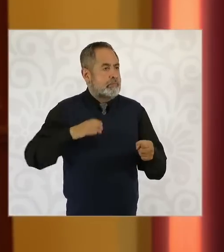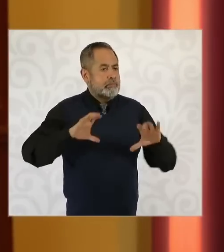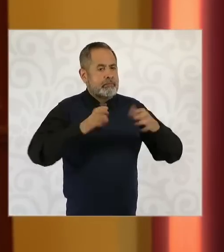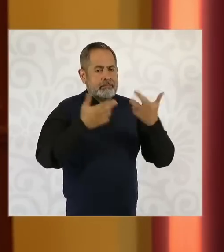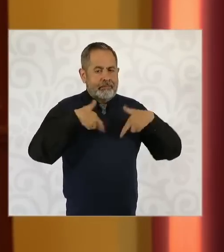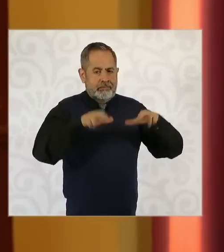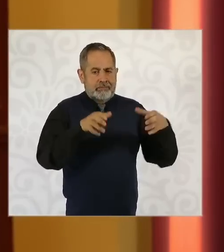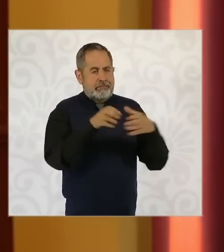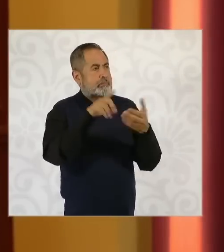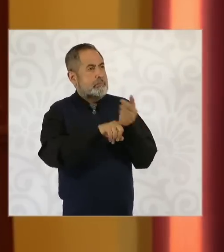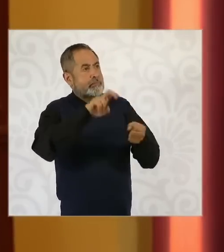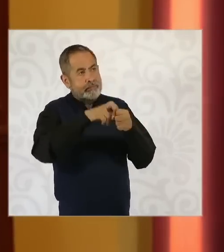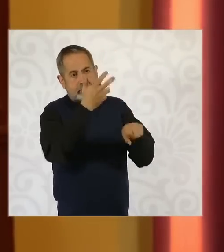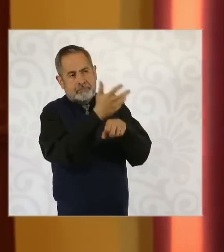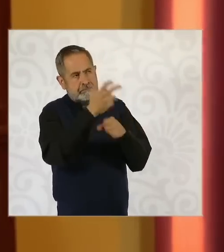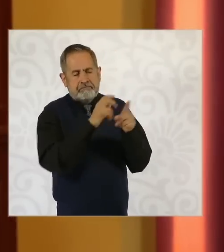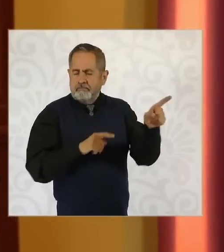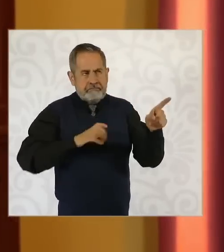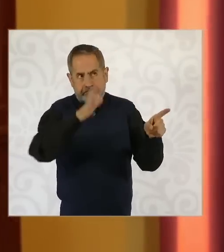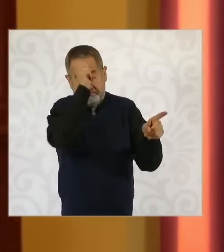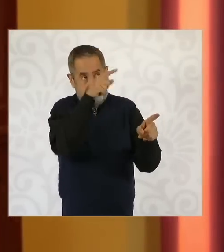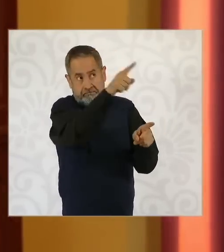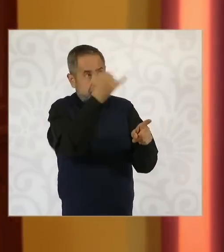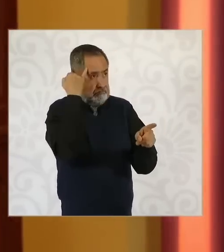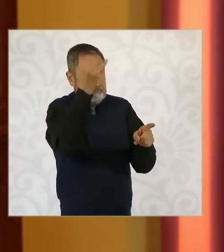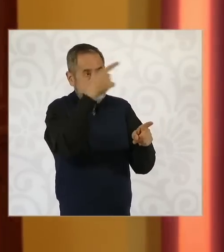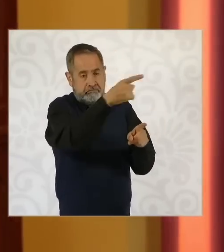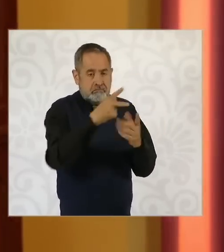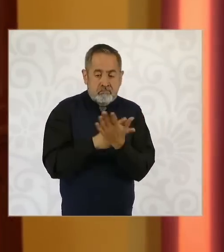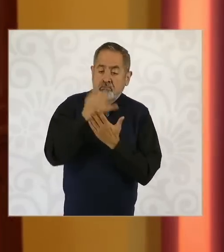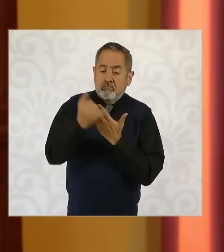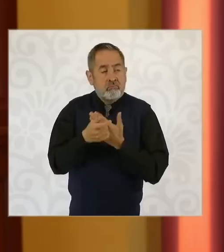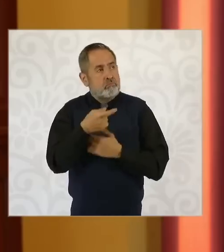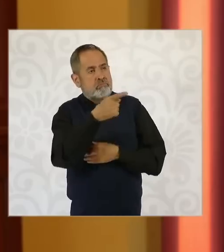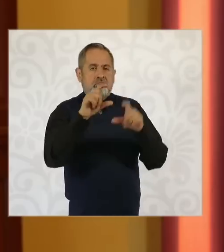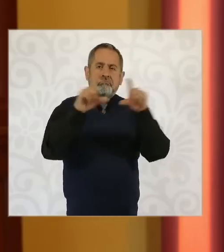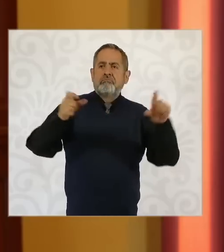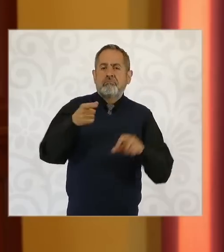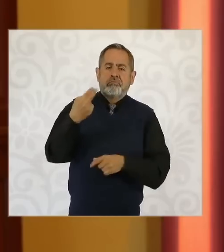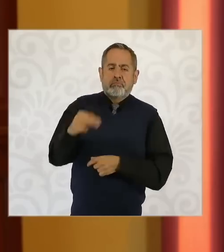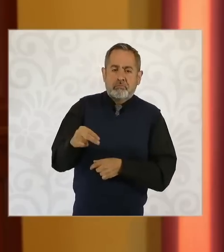perdón yo dije Senado de Estados Unidos en el marco del proyecto denominado de One Big